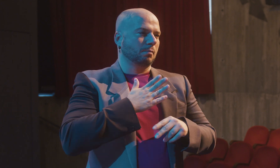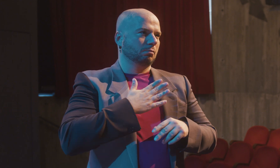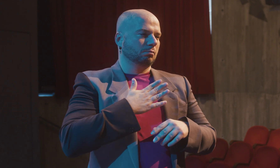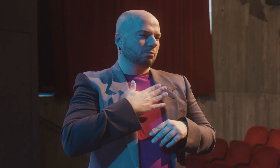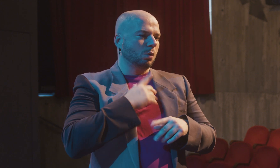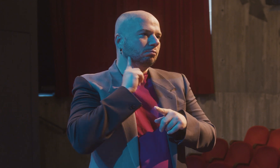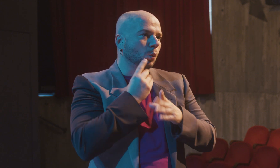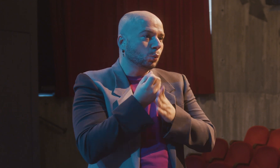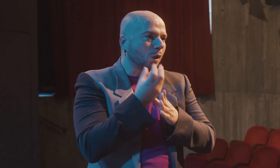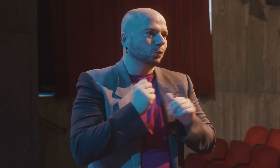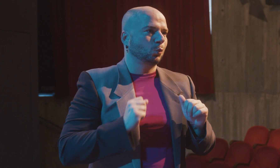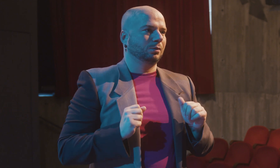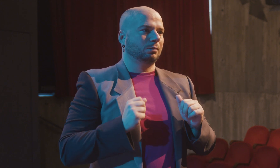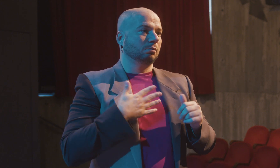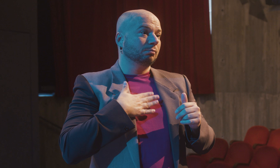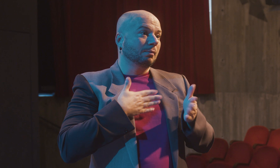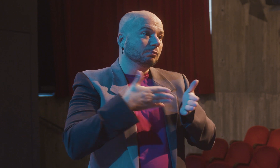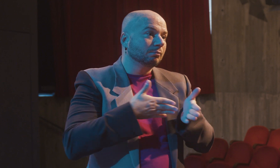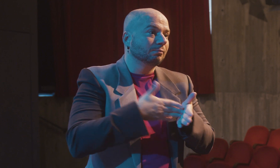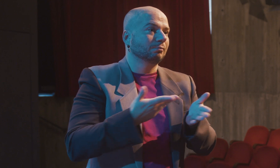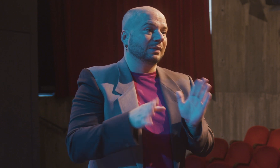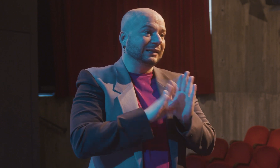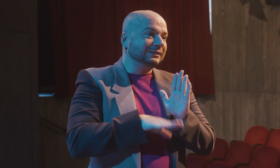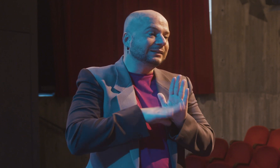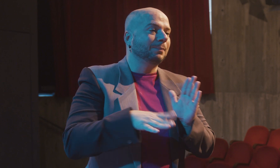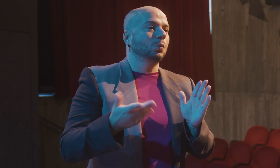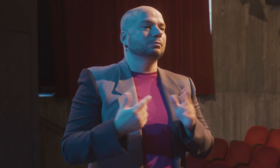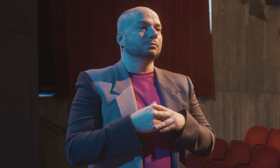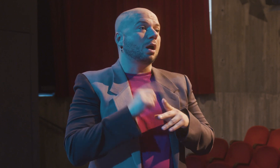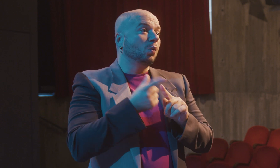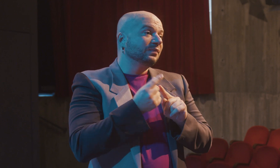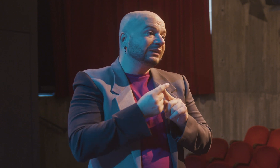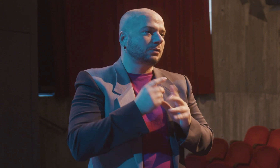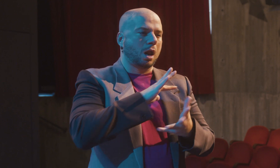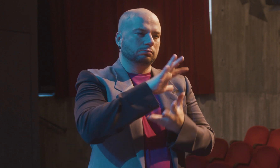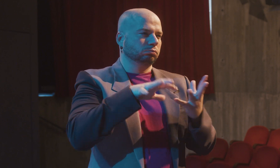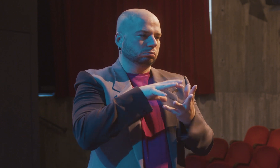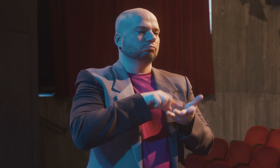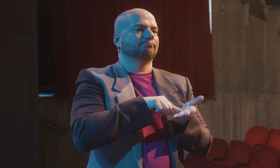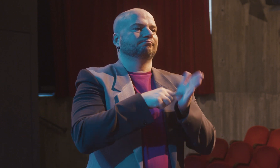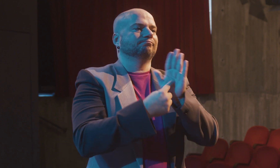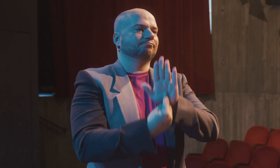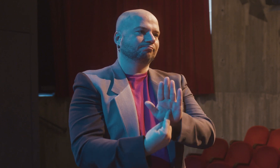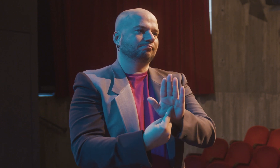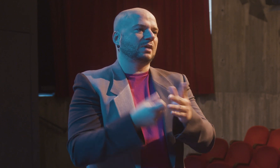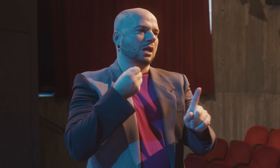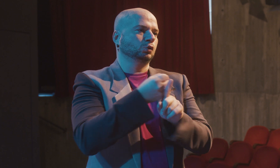In den Witzen verpacken wir die Taubenkultur und meine Erfahrung mit Barrieren. Wir versuchen diese Themen den Hörenden näher zu bringen